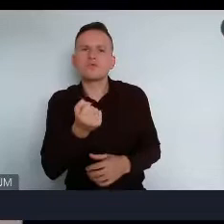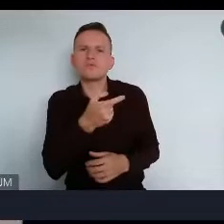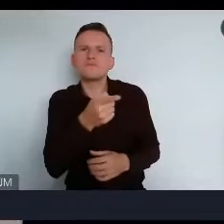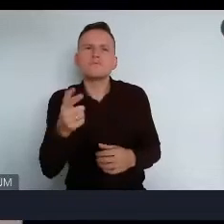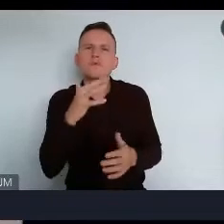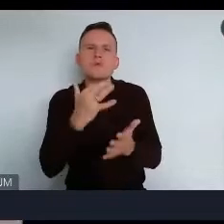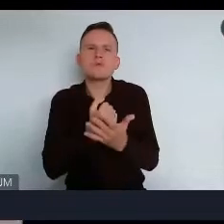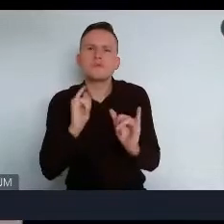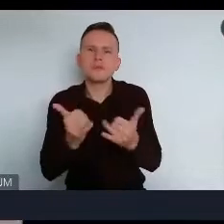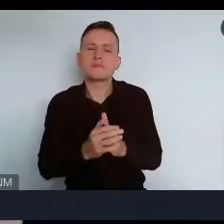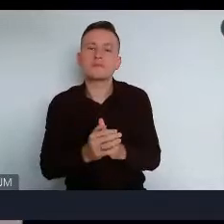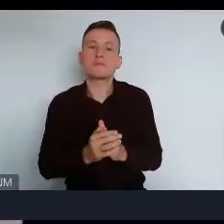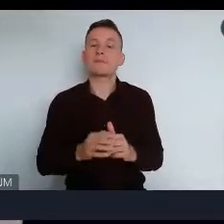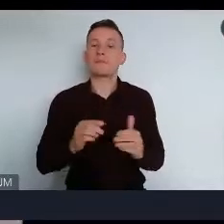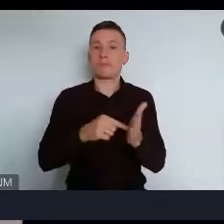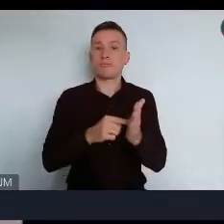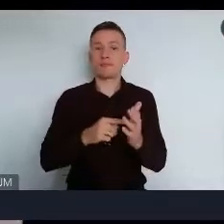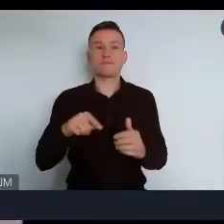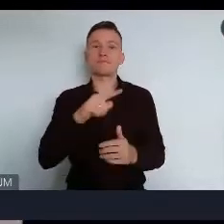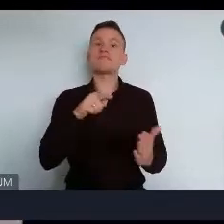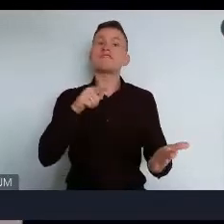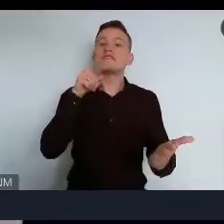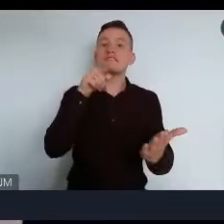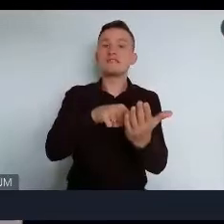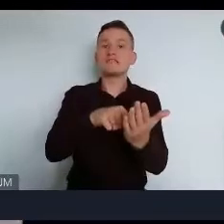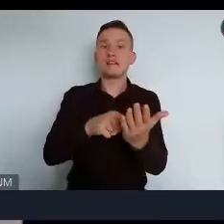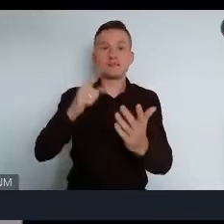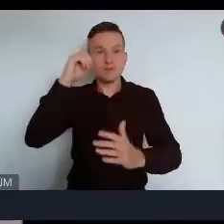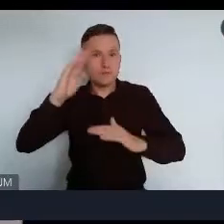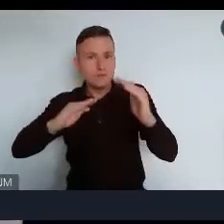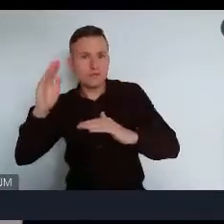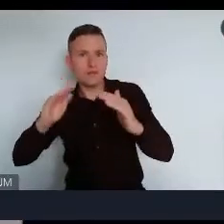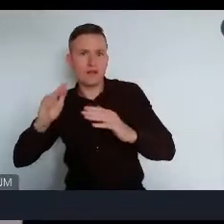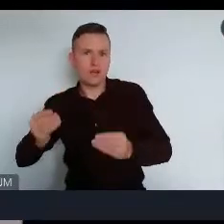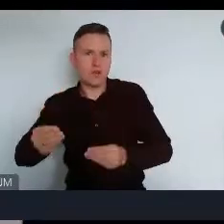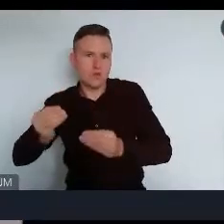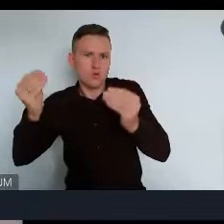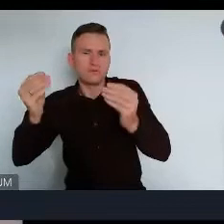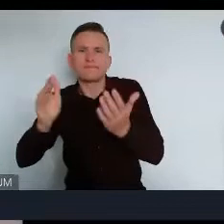i związane z nimi Cele Zrównoważonego Rozwoju nie zostały w ogóle poruszone. Na przykład równość płci.